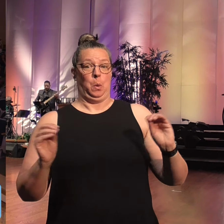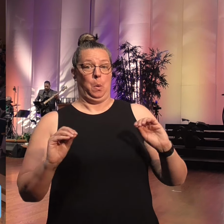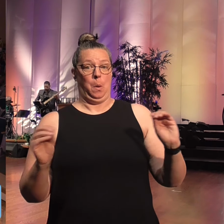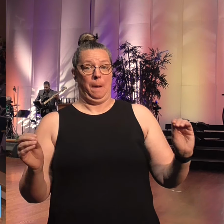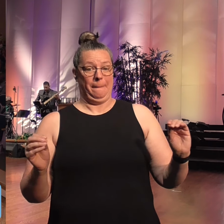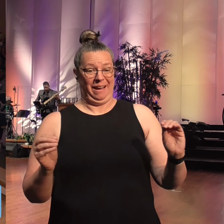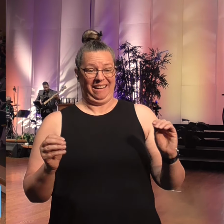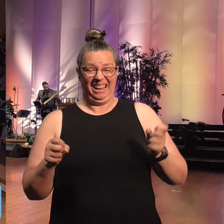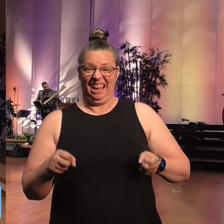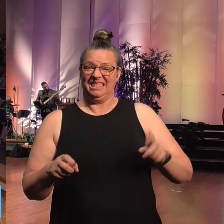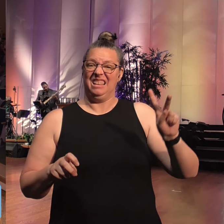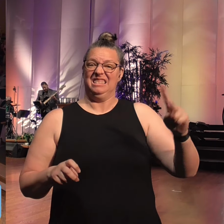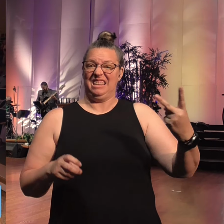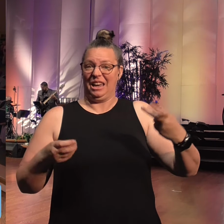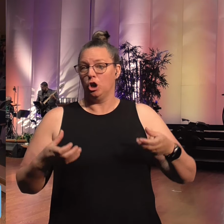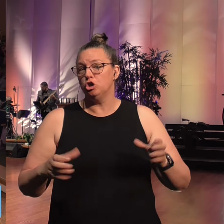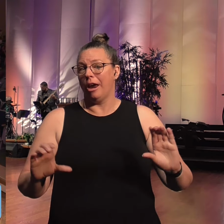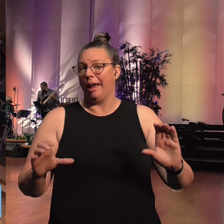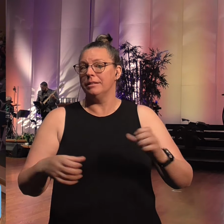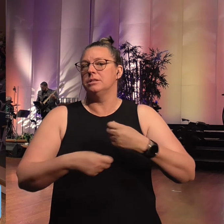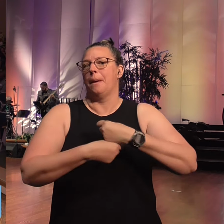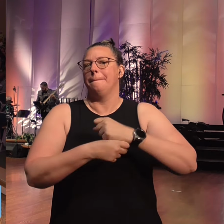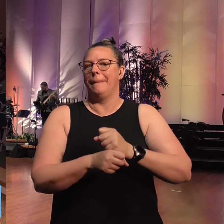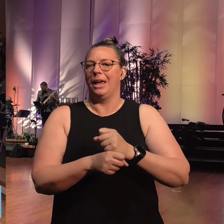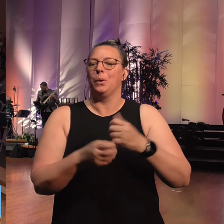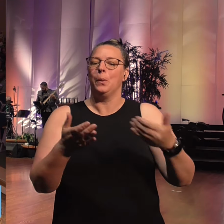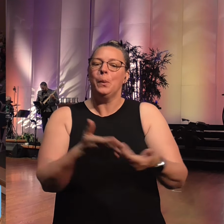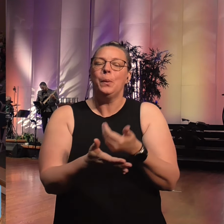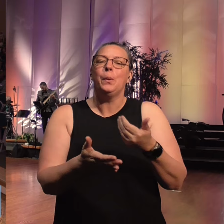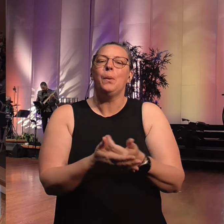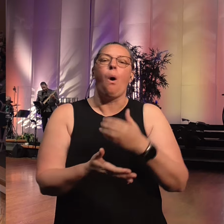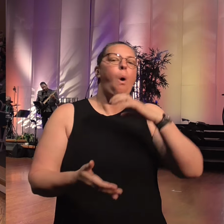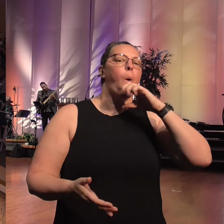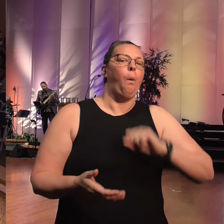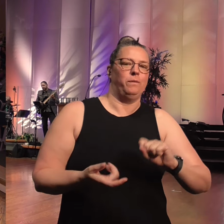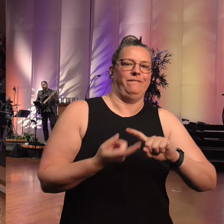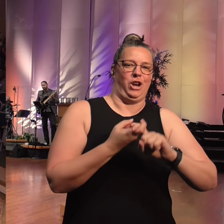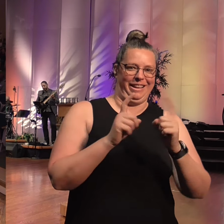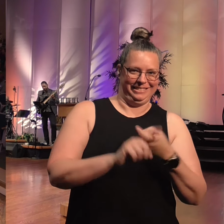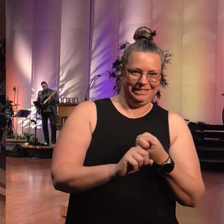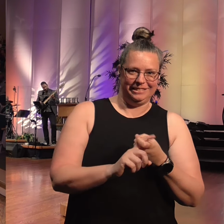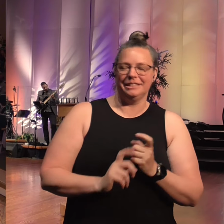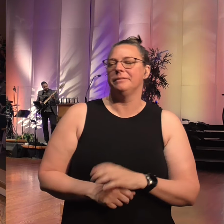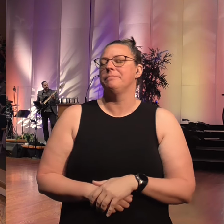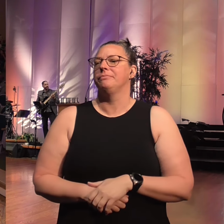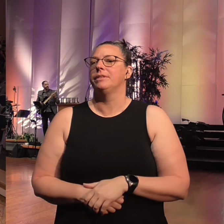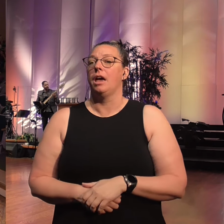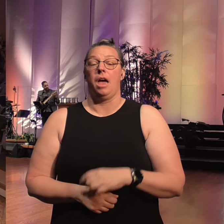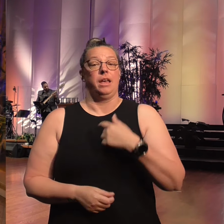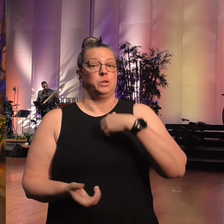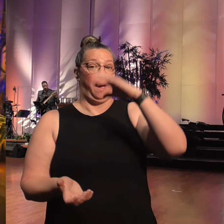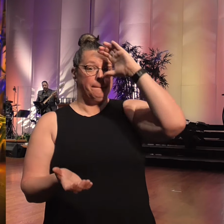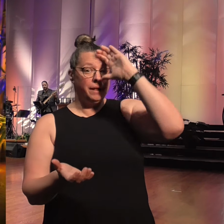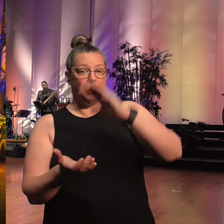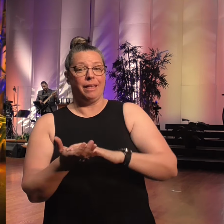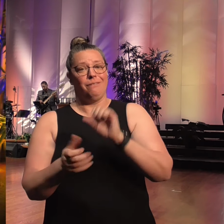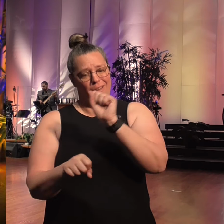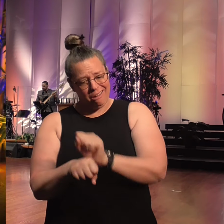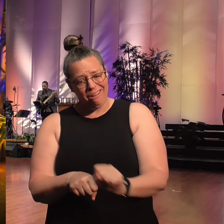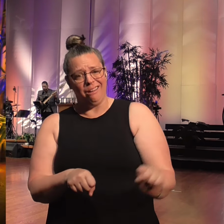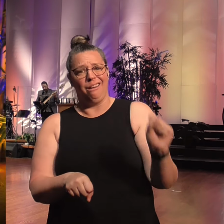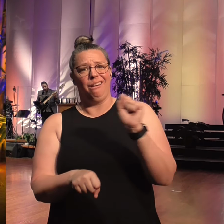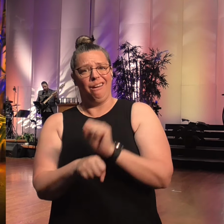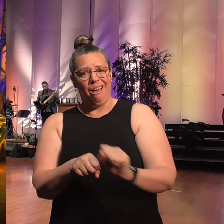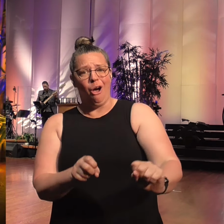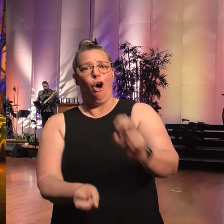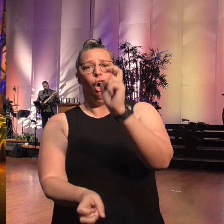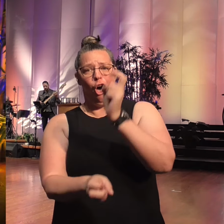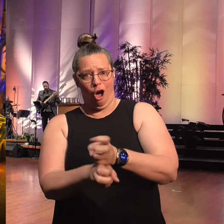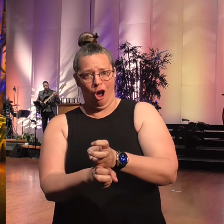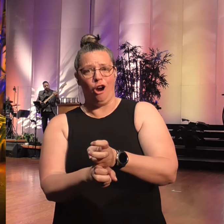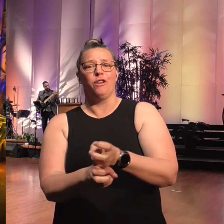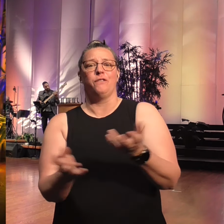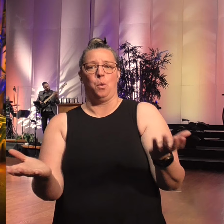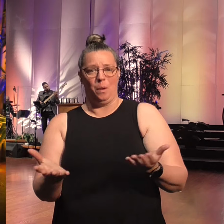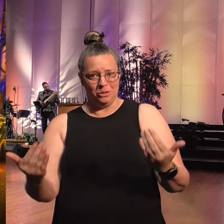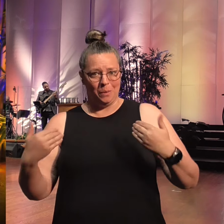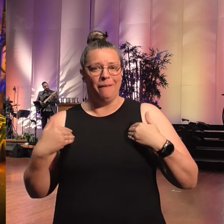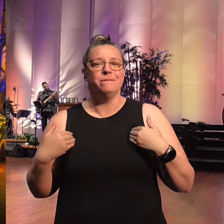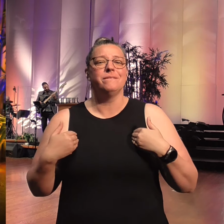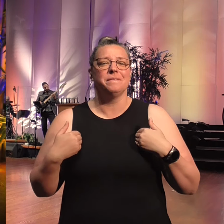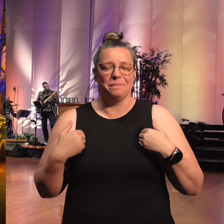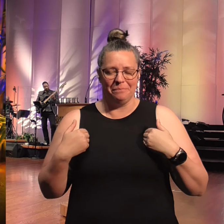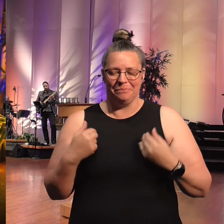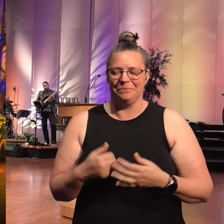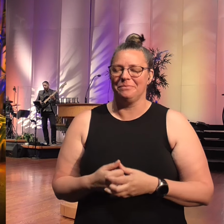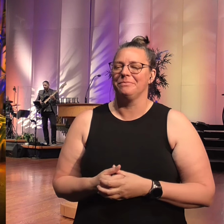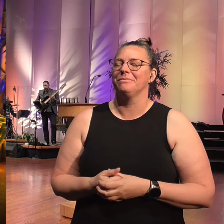una segunda oportunidad para hacer nuevos viejos amigos Creo en trabajar duro por lo que tienes